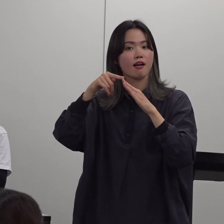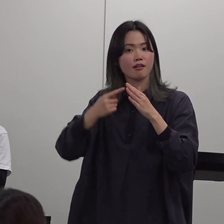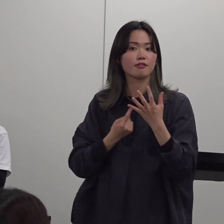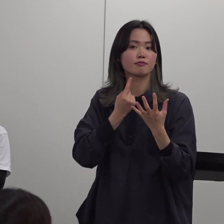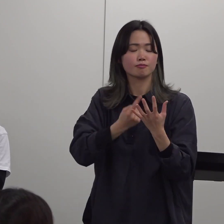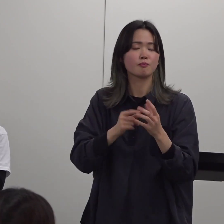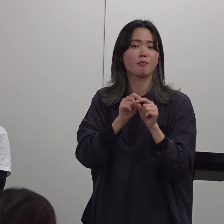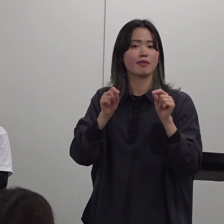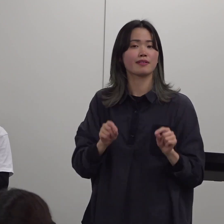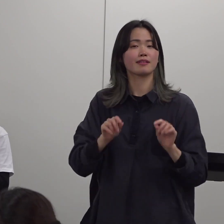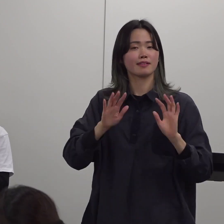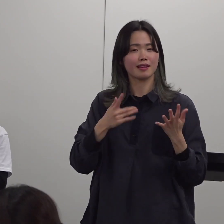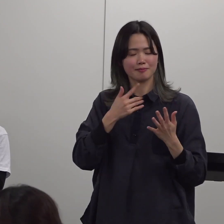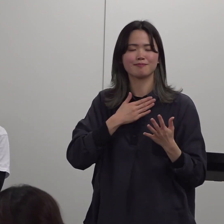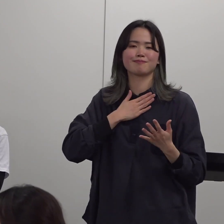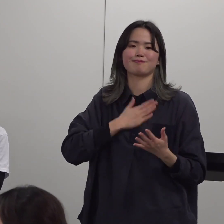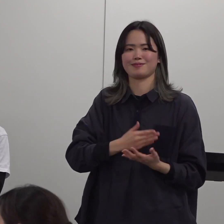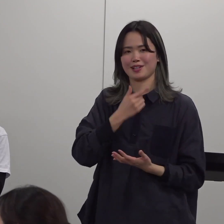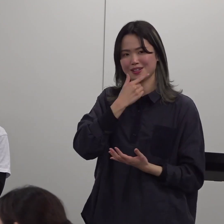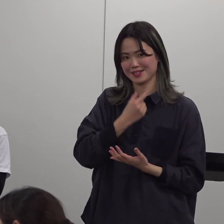知っておいていただけたらいいなと思います